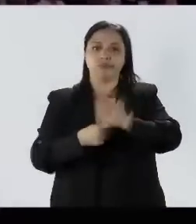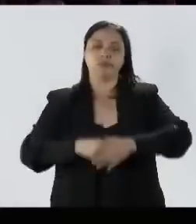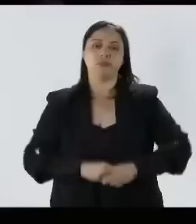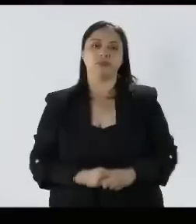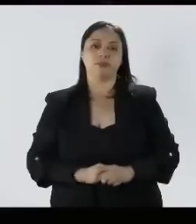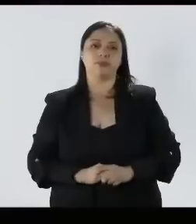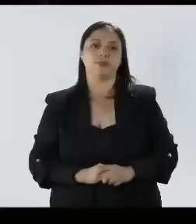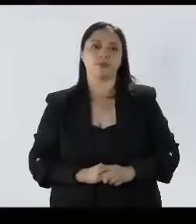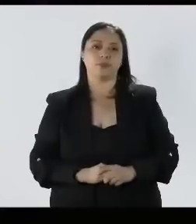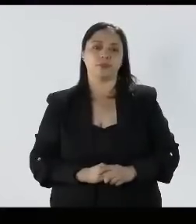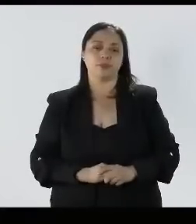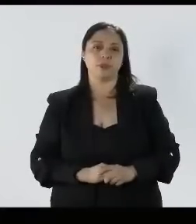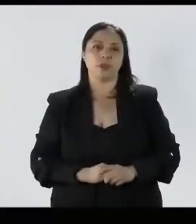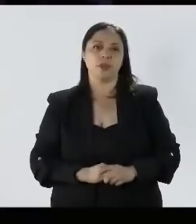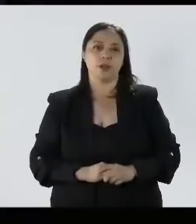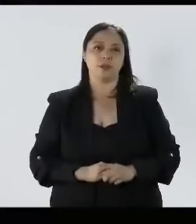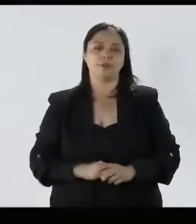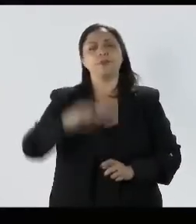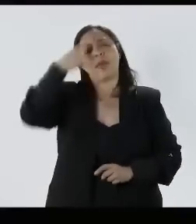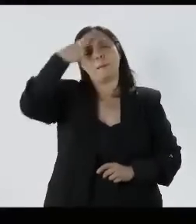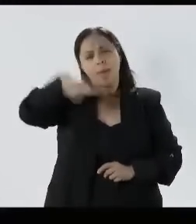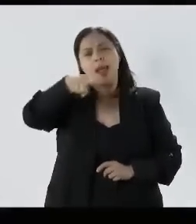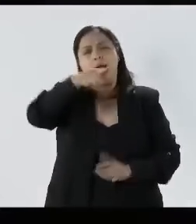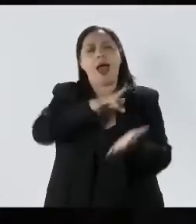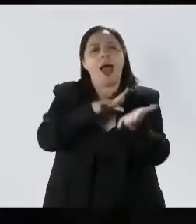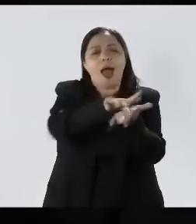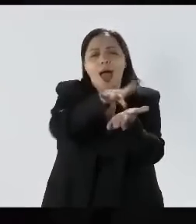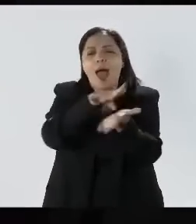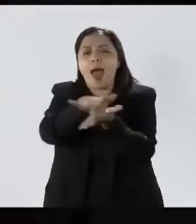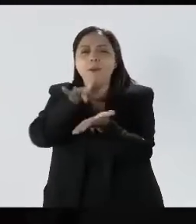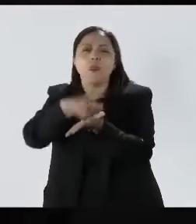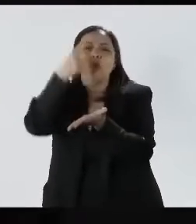ampliar la cobertura de apoyo a las personas adultas mayores